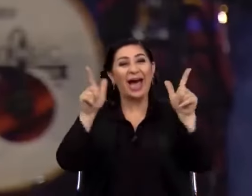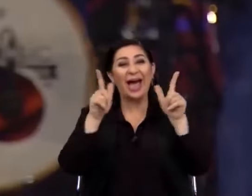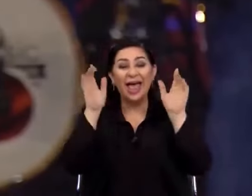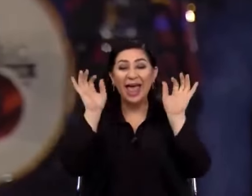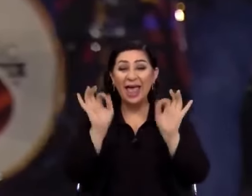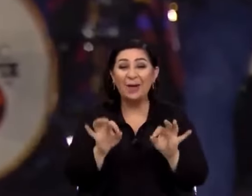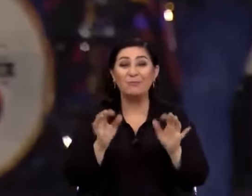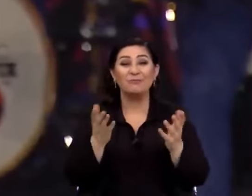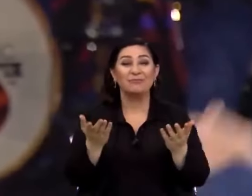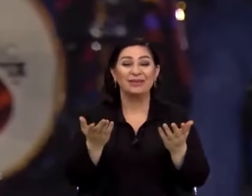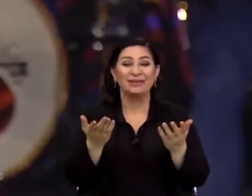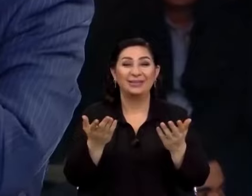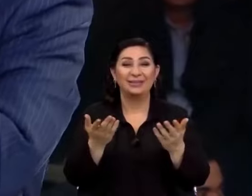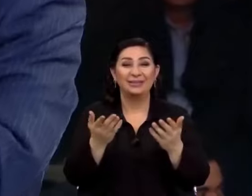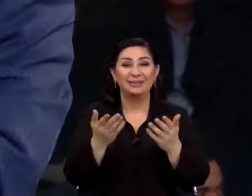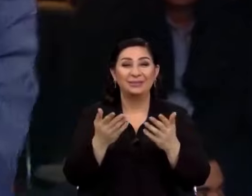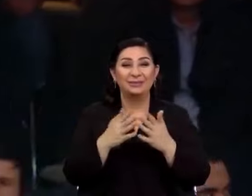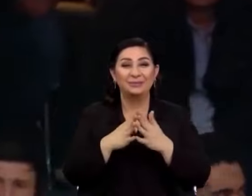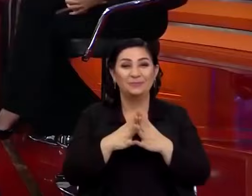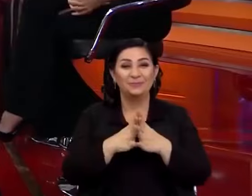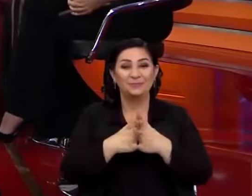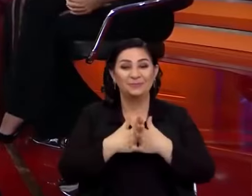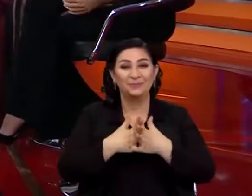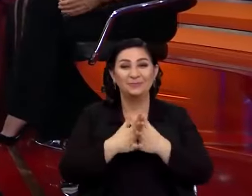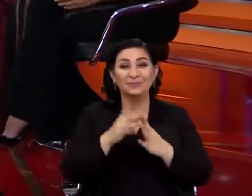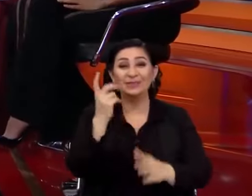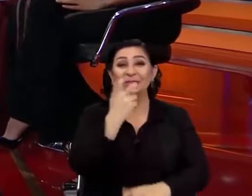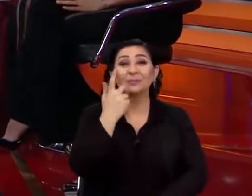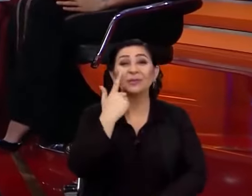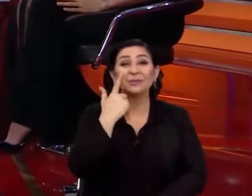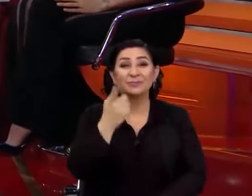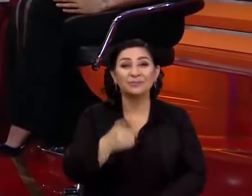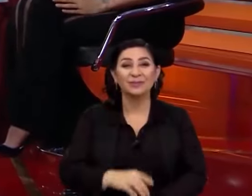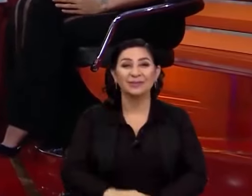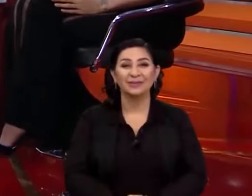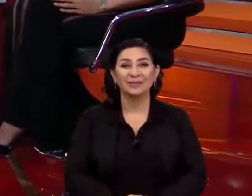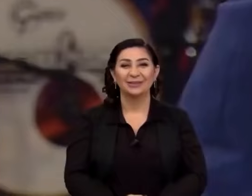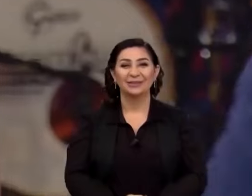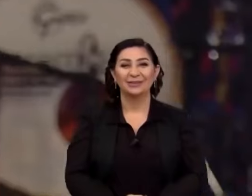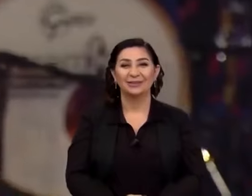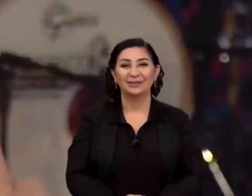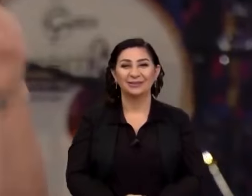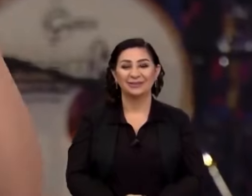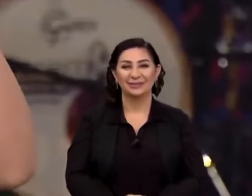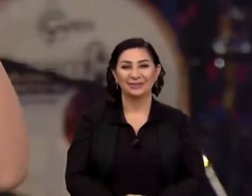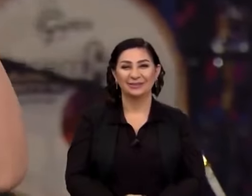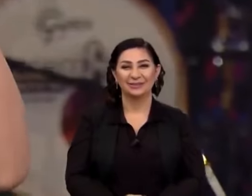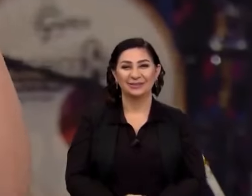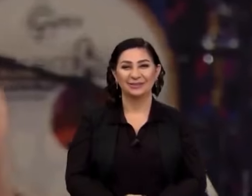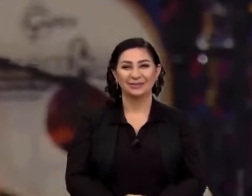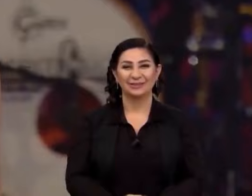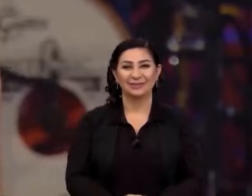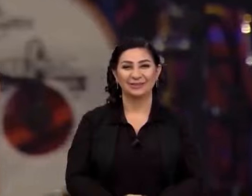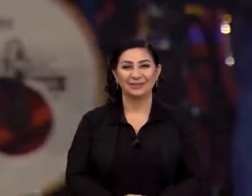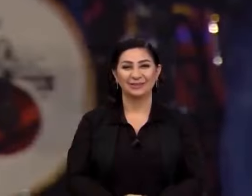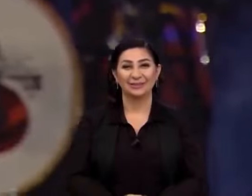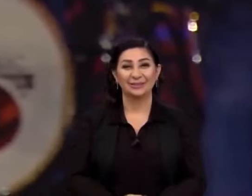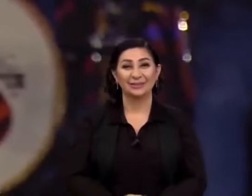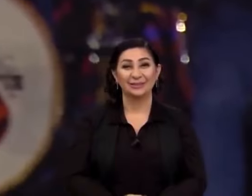in Yani evet bir şey yap bakayım ufaktan ufaktan mikrofon eyv çok